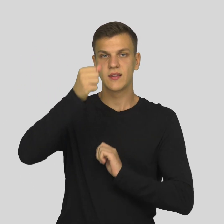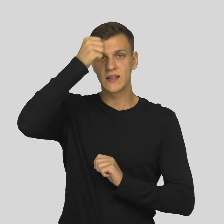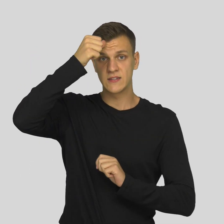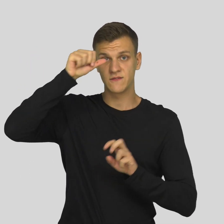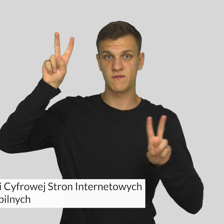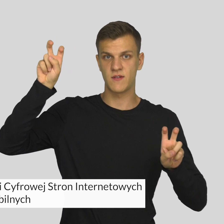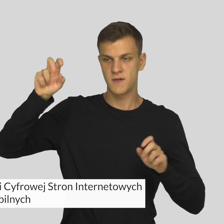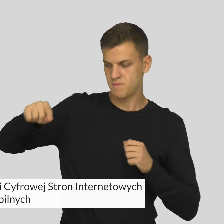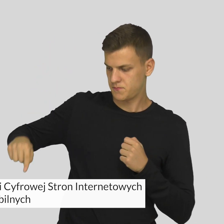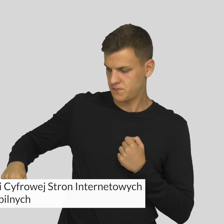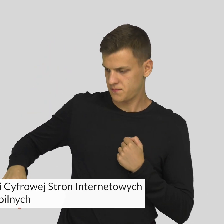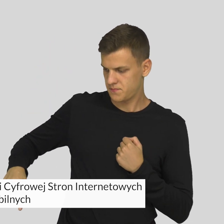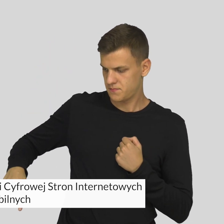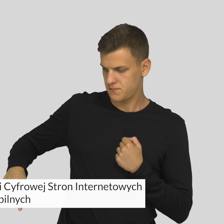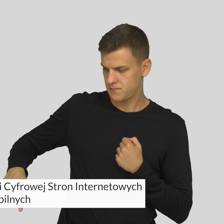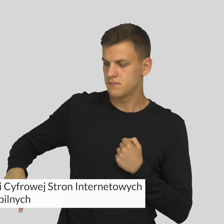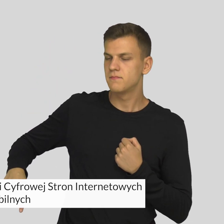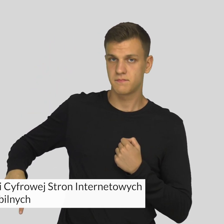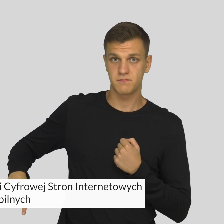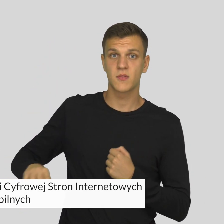o Dostępności Cyfrowej Stron Internetowych i Aplikacji Mobilnych,